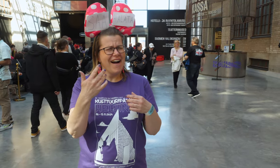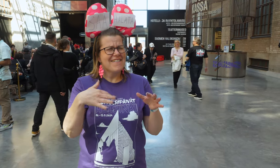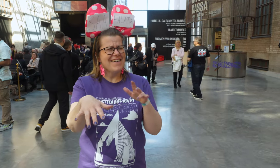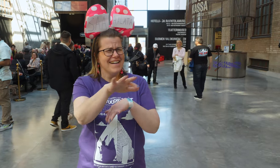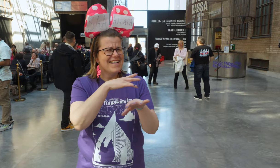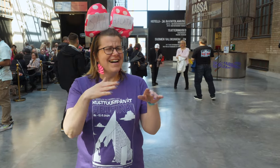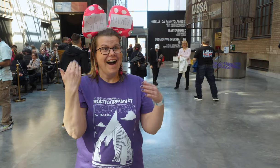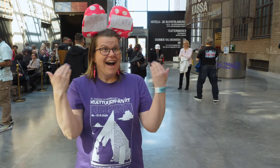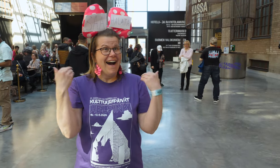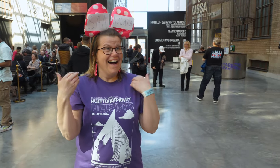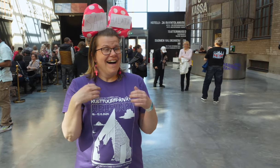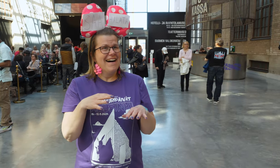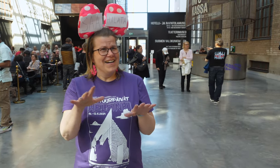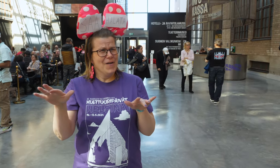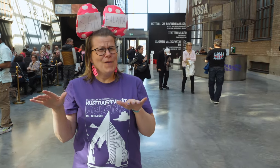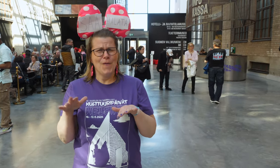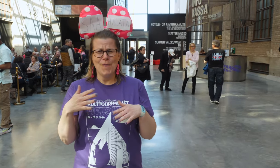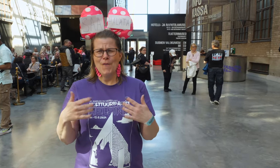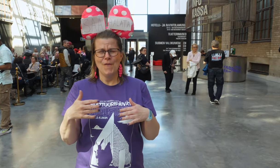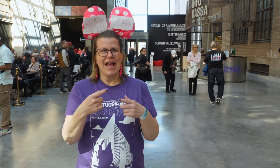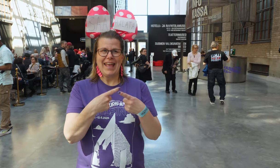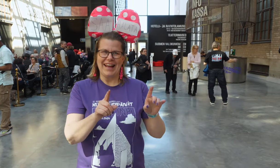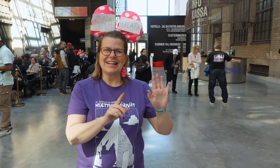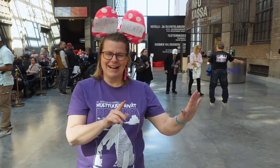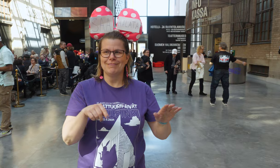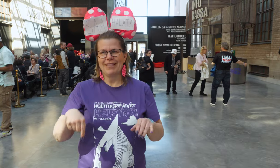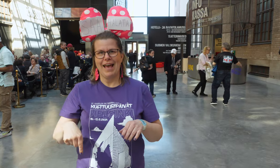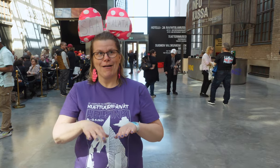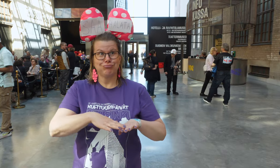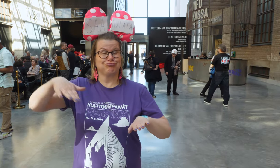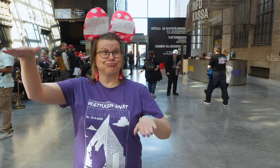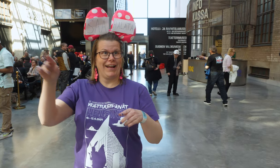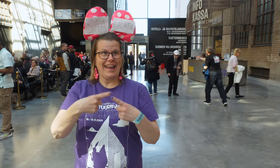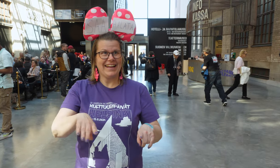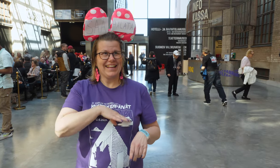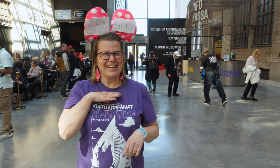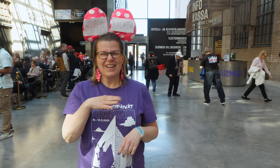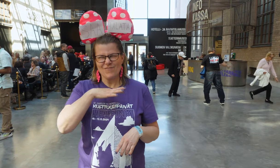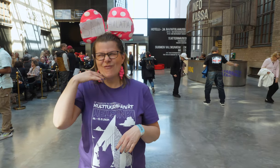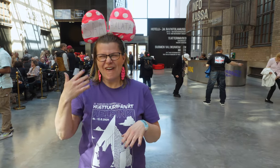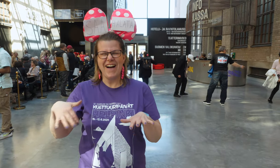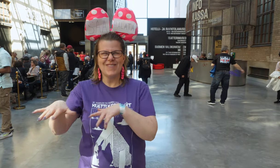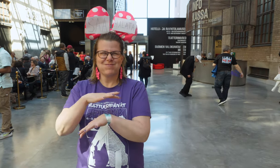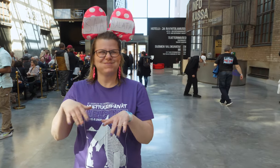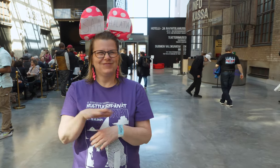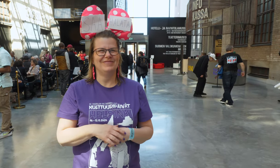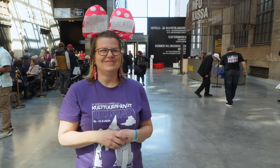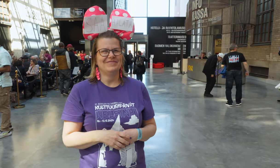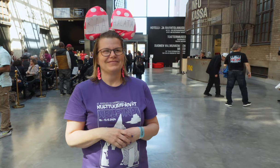Siellä oli vilskettä, mutta on erilainen tapahtuma kuin tämä. Täällä näkyy kaikenikäisiä ja täällä on oikein mukavaa.